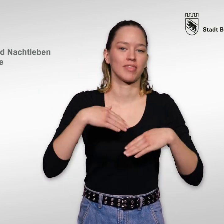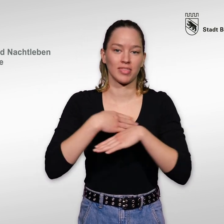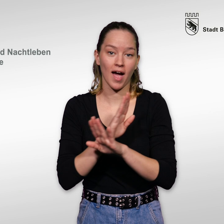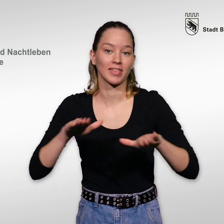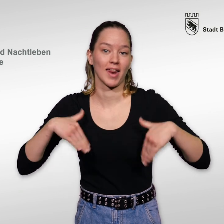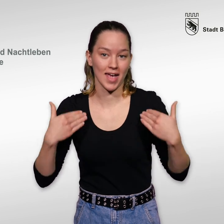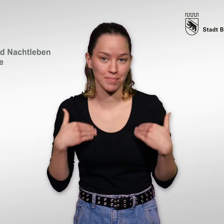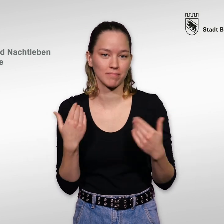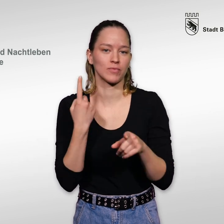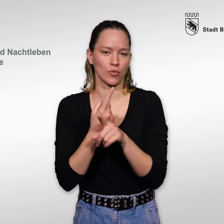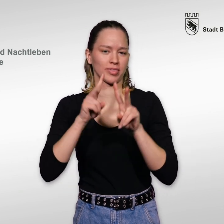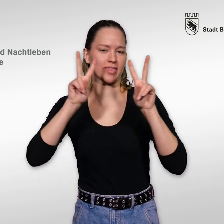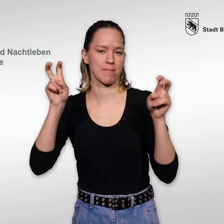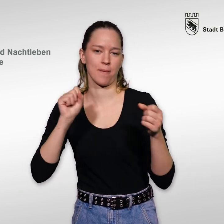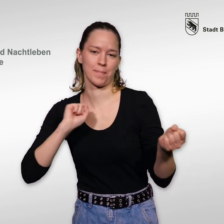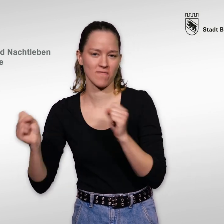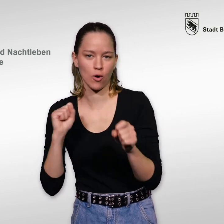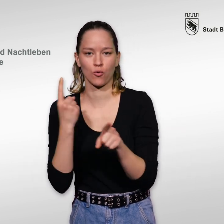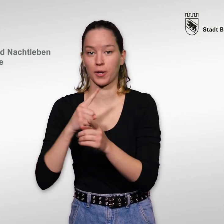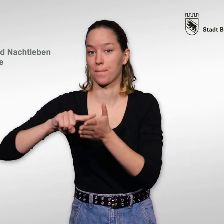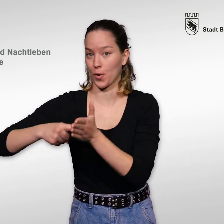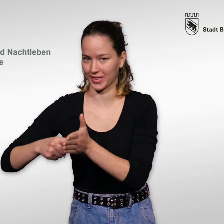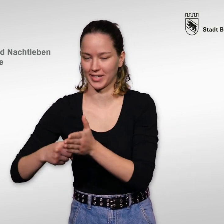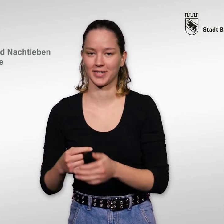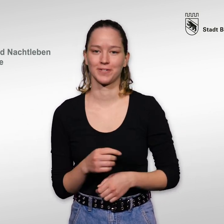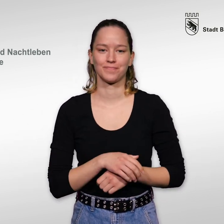dem Nachtleben und zum Thema Bewegung und Politik.